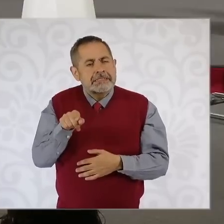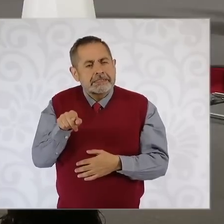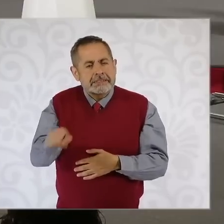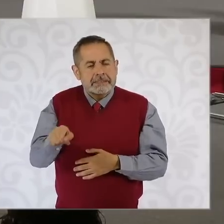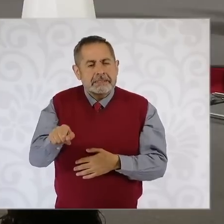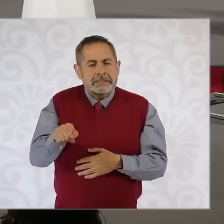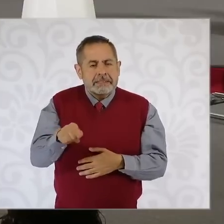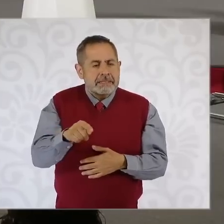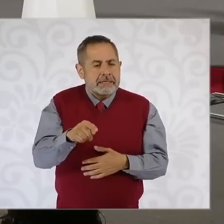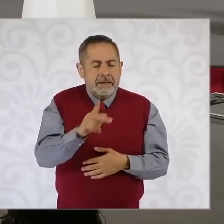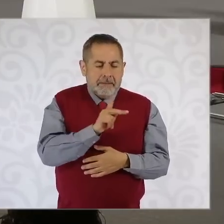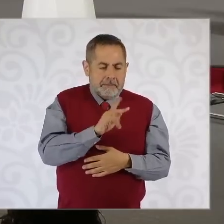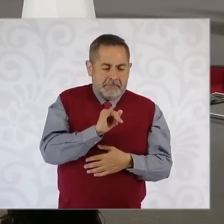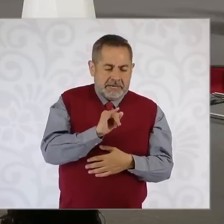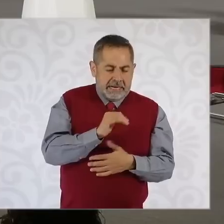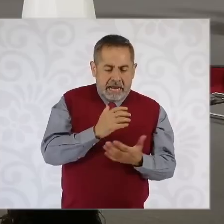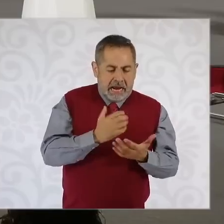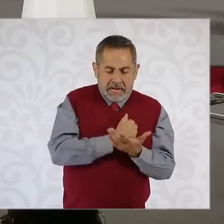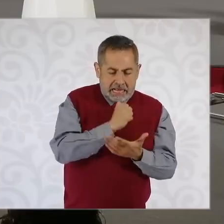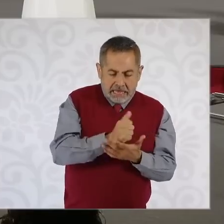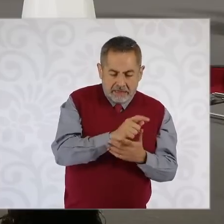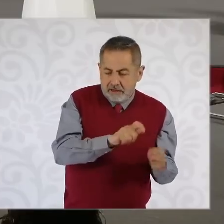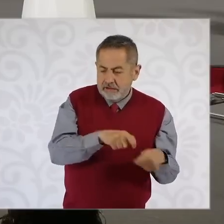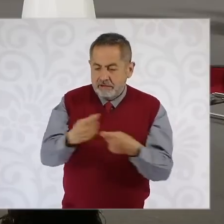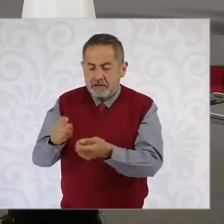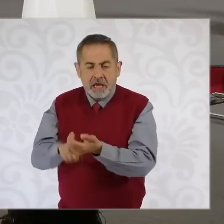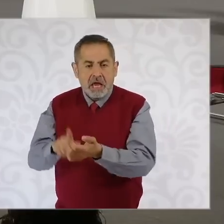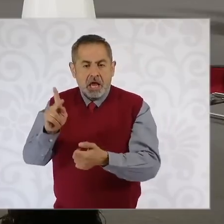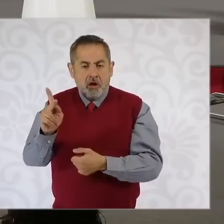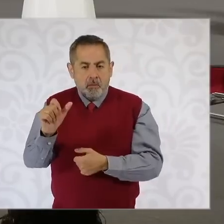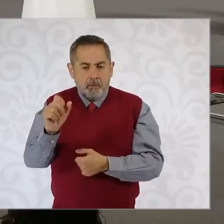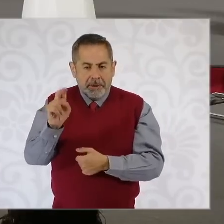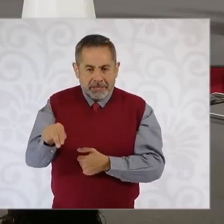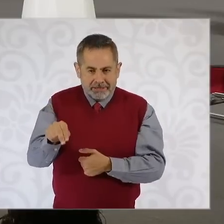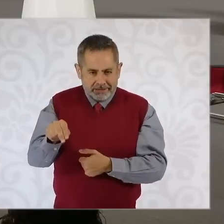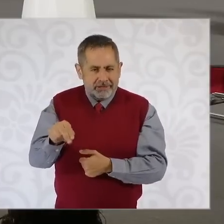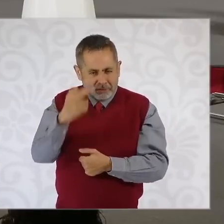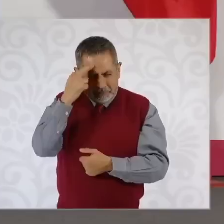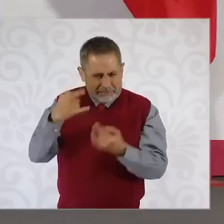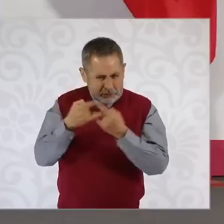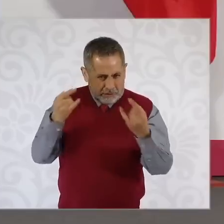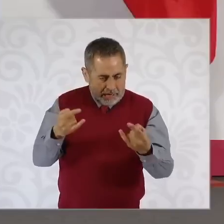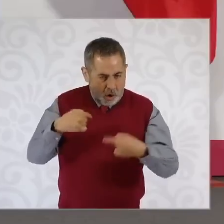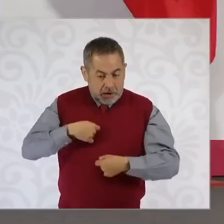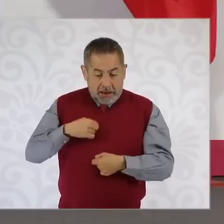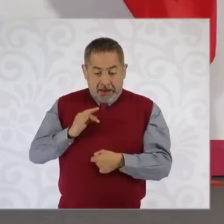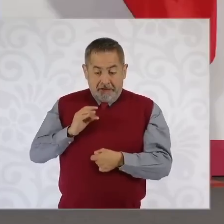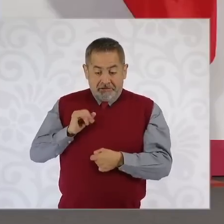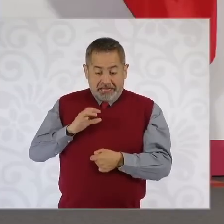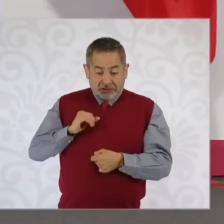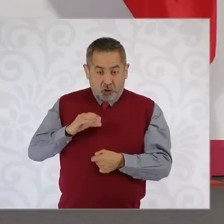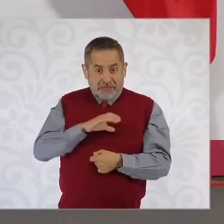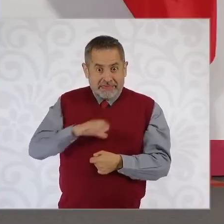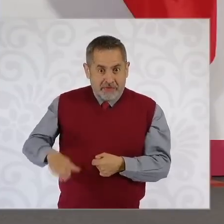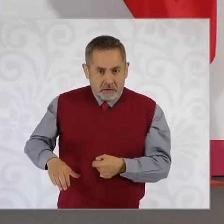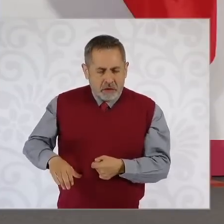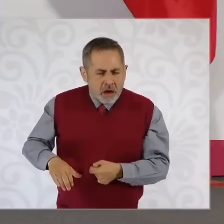pri no ganaba la presidencia y que ganaba el pan como como resulta lógico he reflexionado